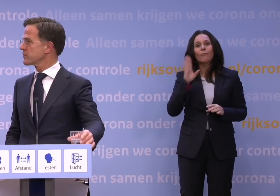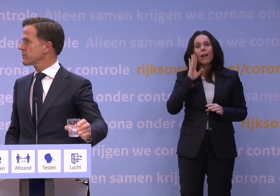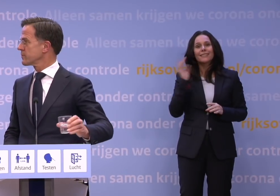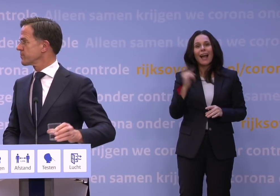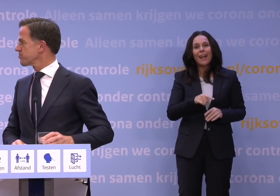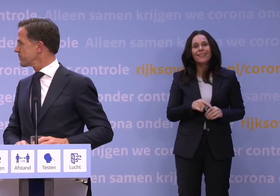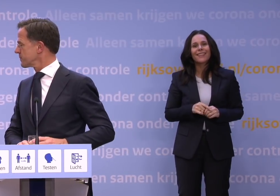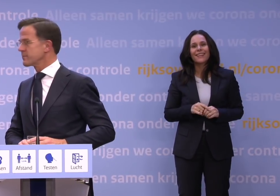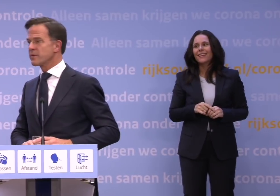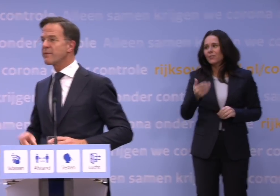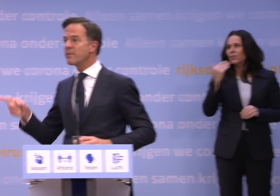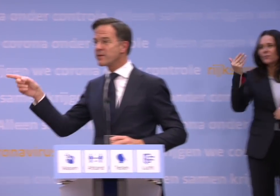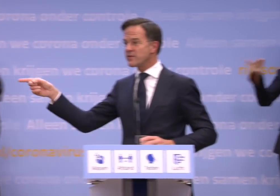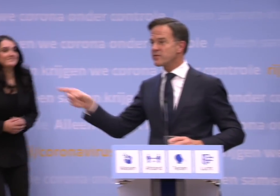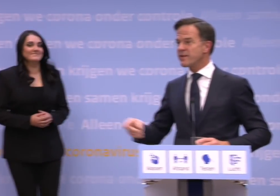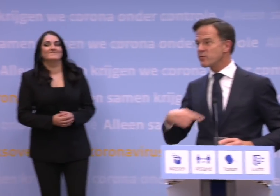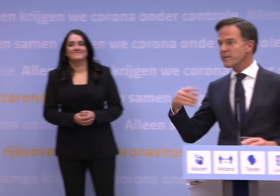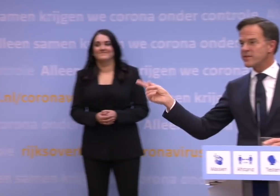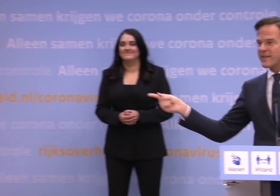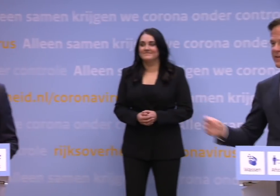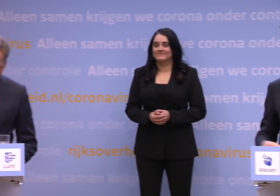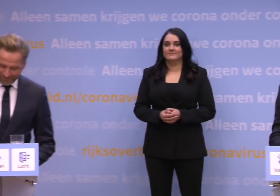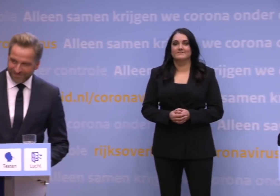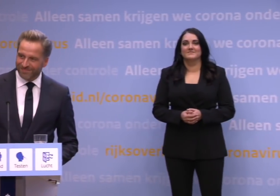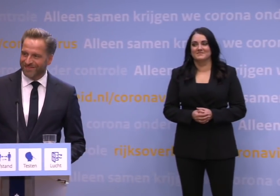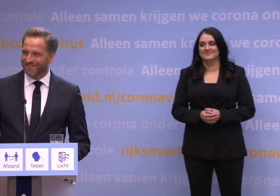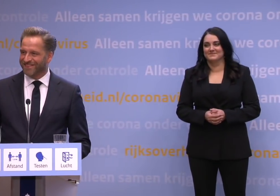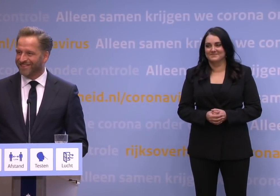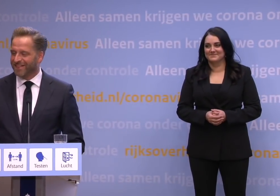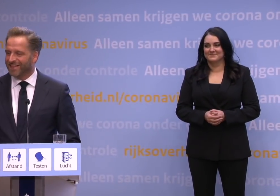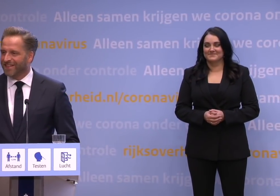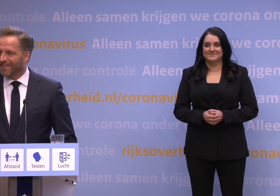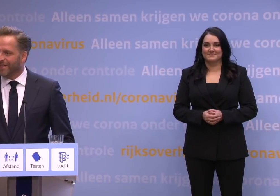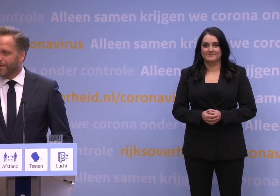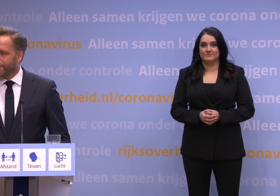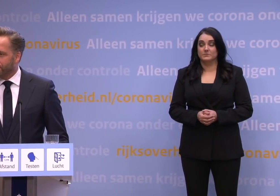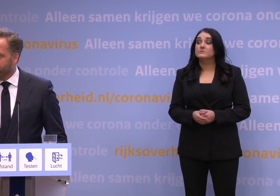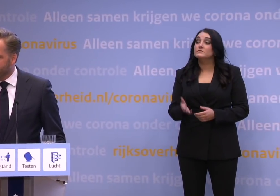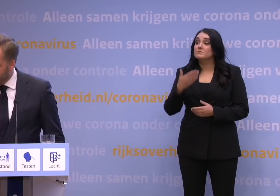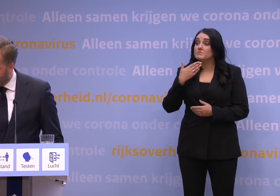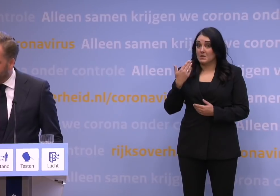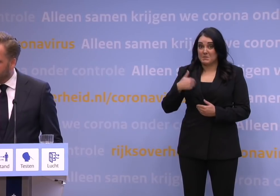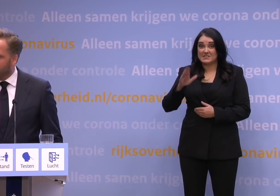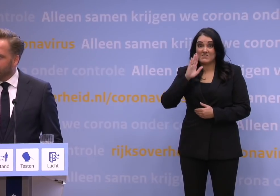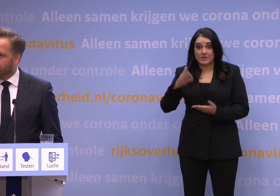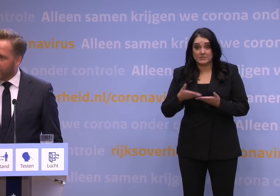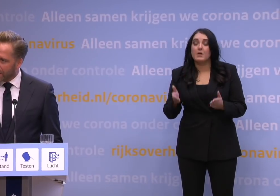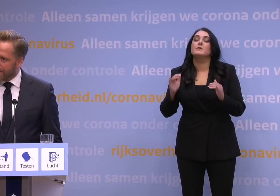Dit was een vraag aan de heer Rutte. Jawel, maar we hebben natuurlijk een beetje de taken verdeeld. Meneer De Jonge, mogen mensen gewoon op vakantie gaan?